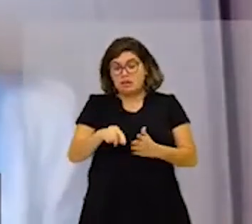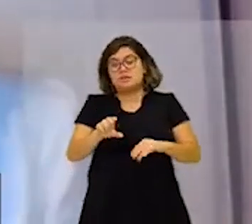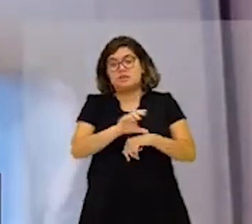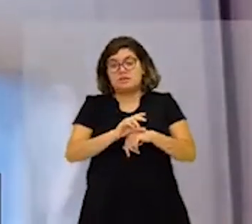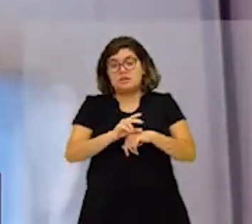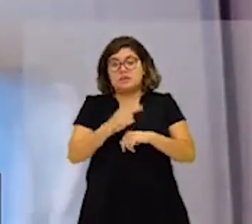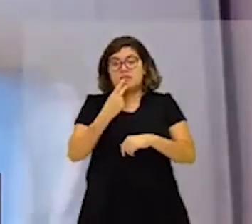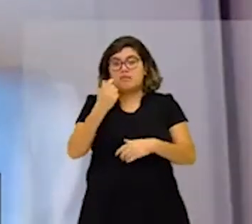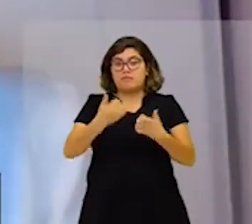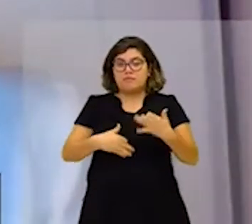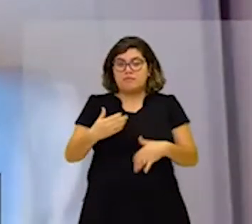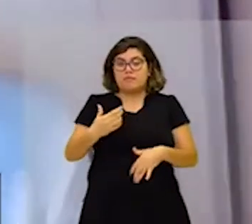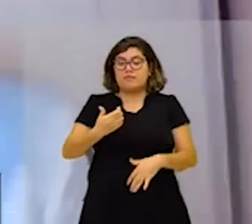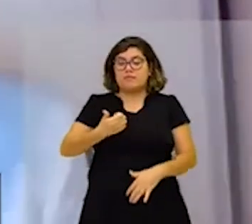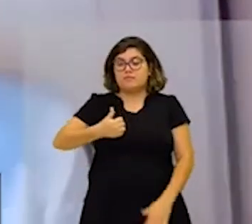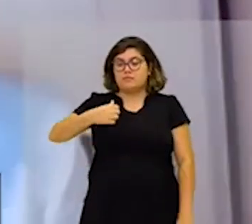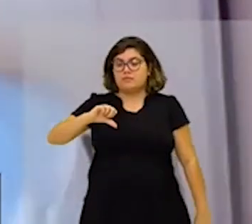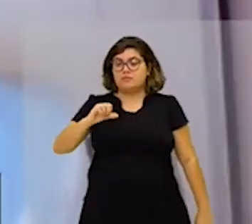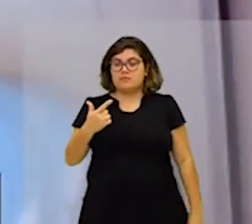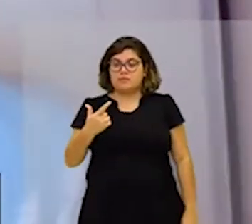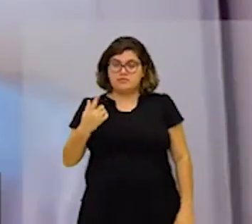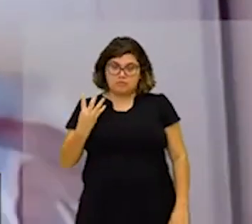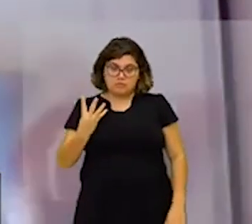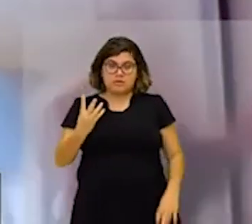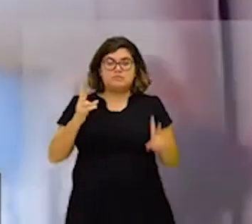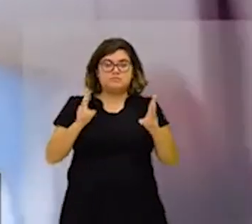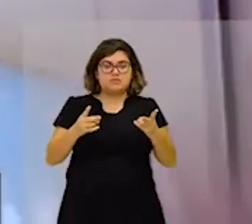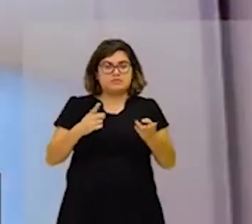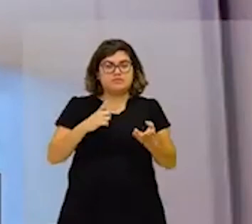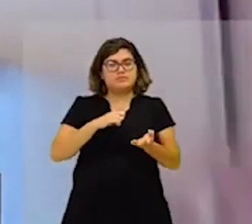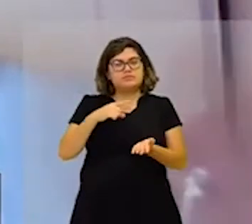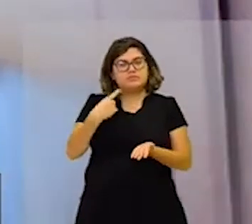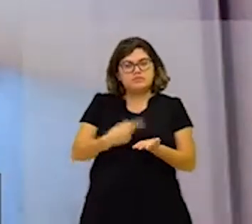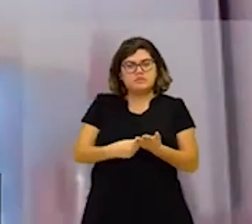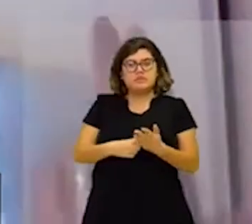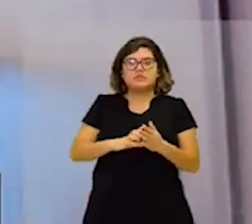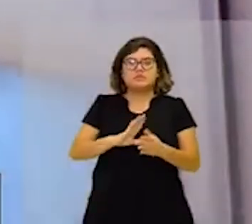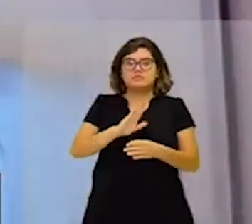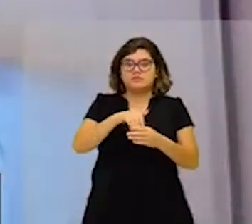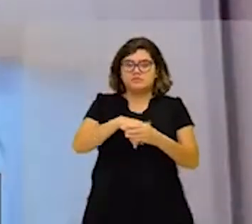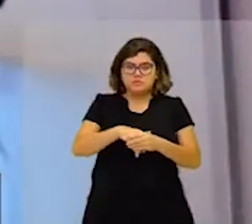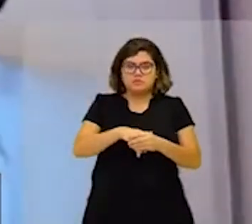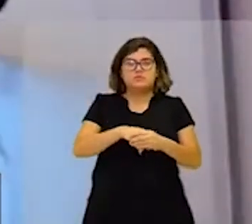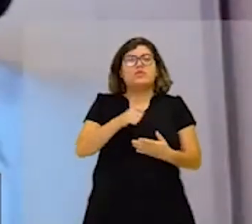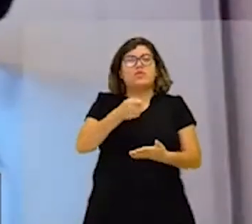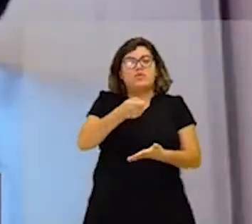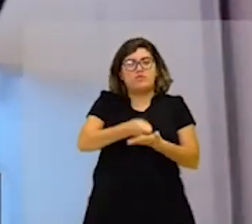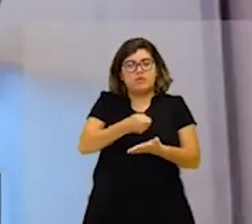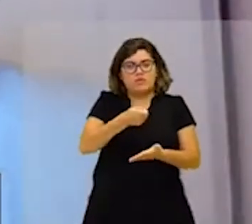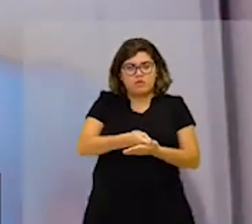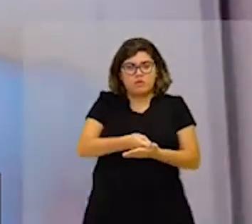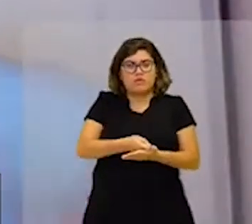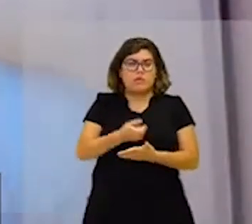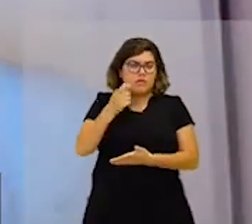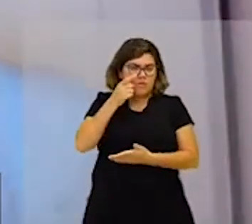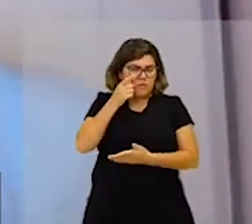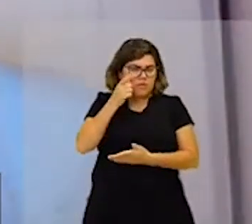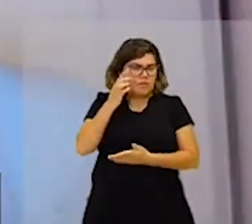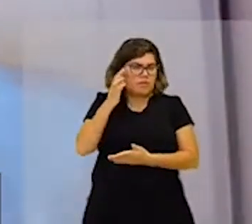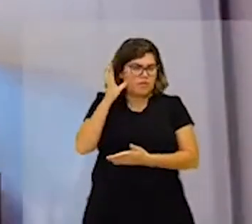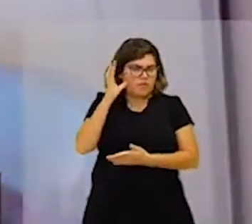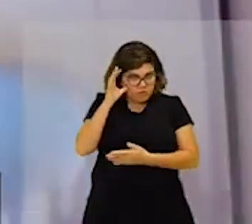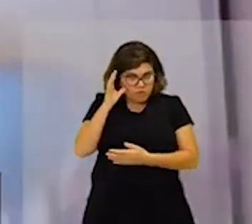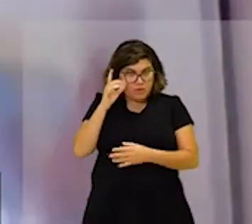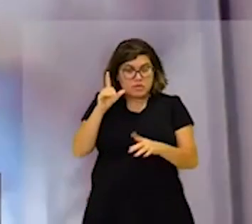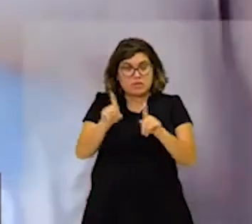1824 lá apesar de prever a eleição direta e o voto obrigatório grande curioso ela trazia era